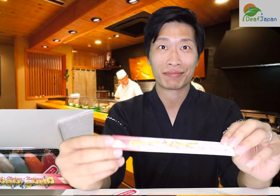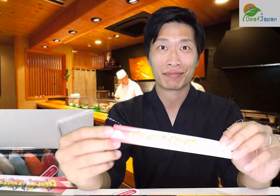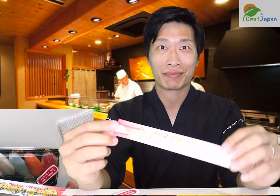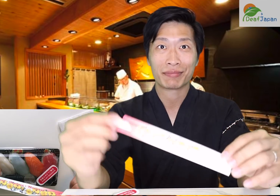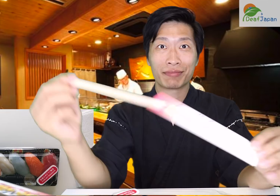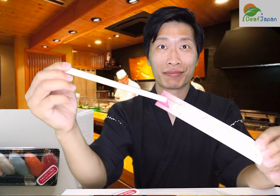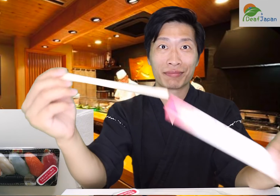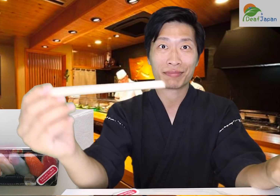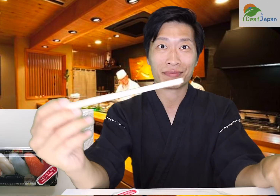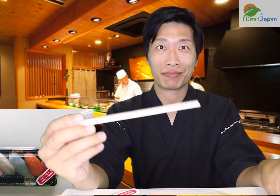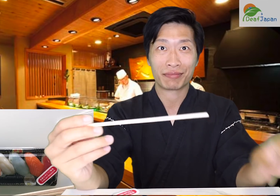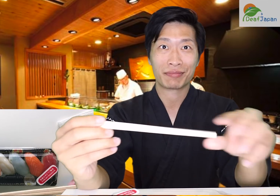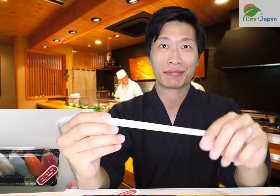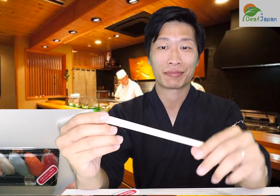fängt man für gewöhnlich mit den Essstäbchen an.